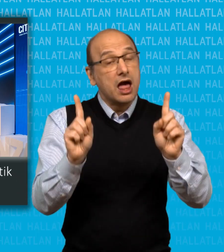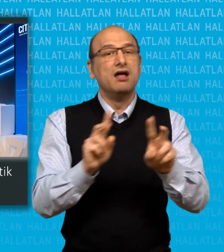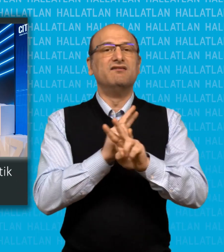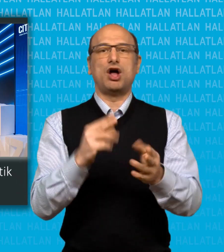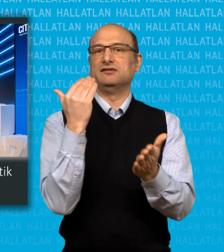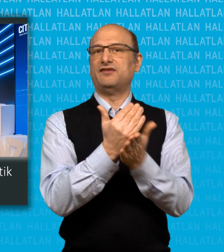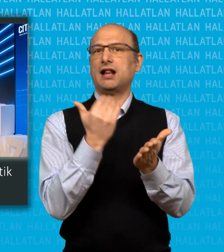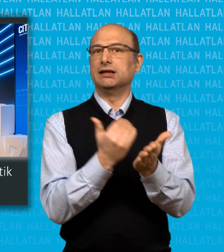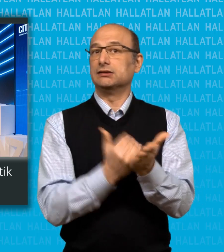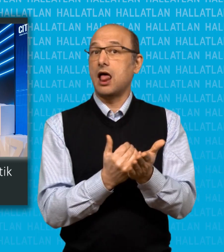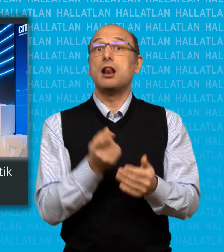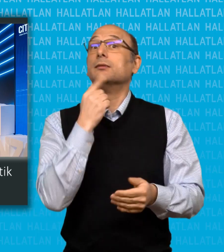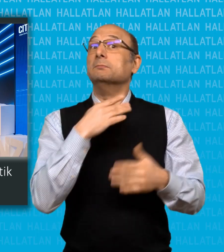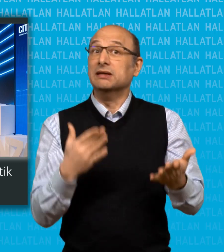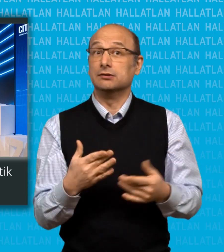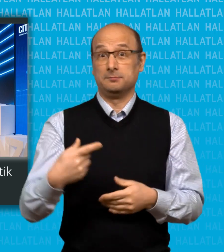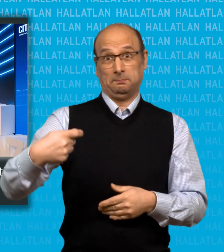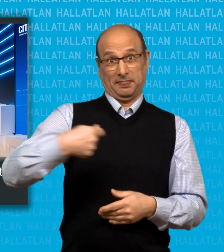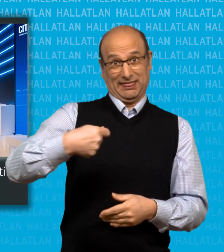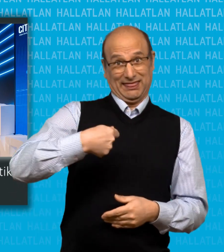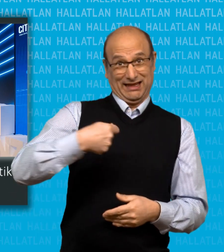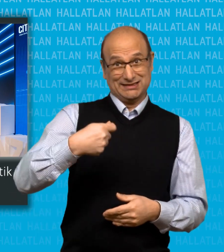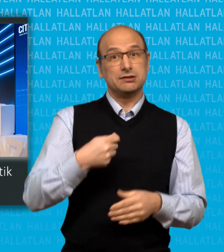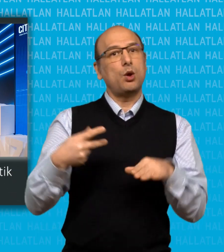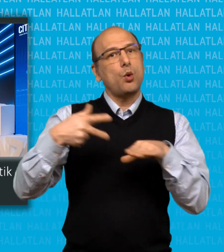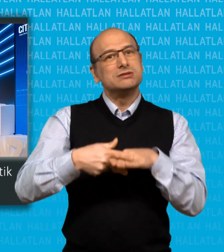Feltétele az, hogy a támogatott személy